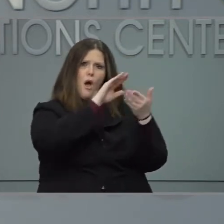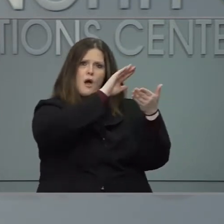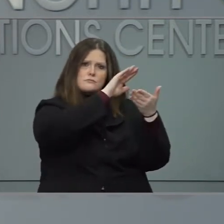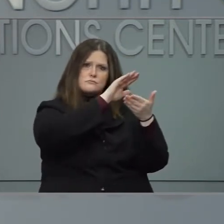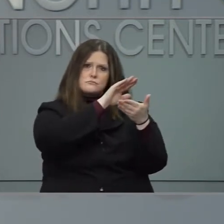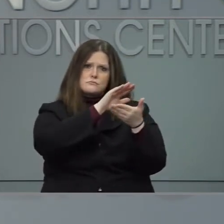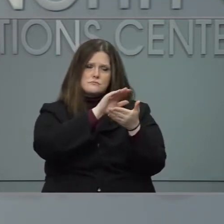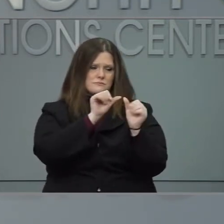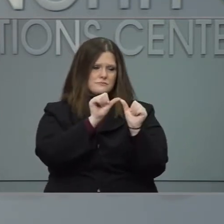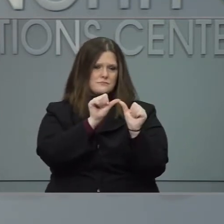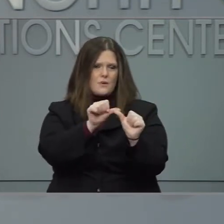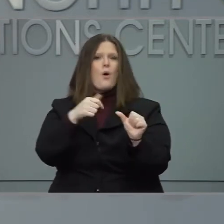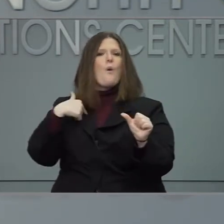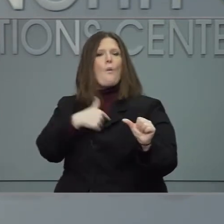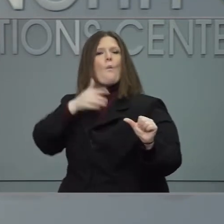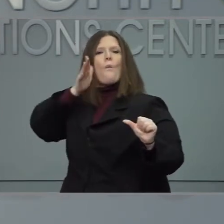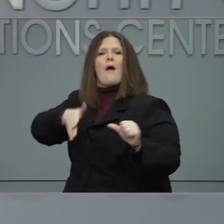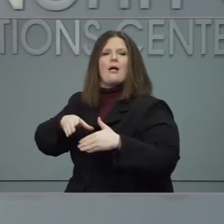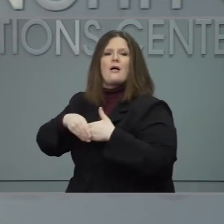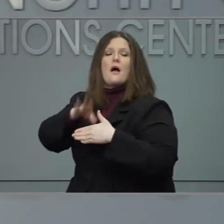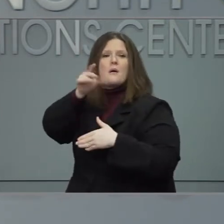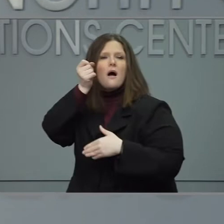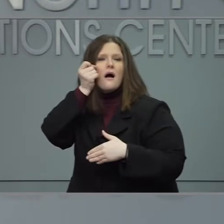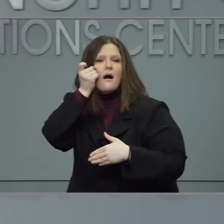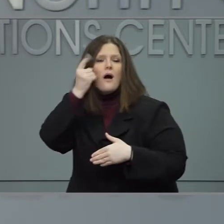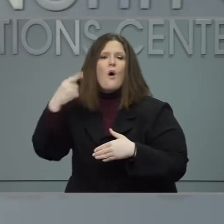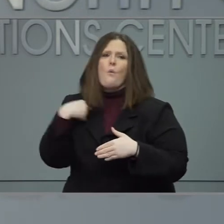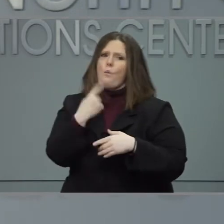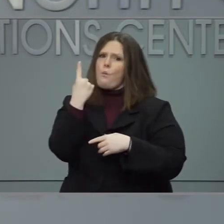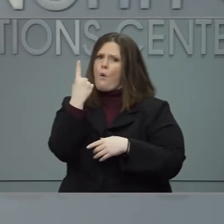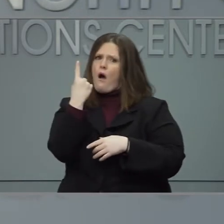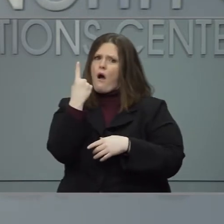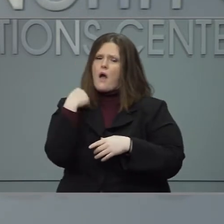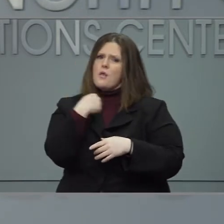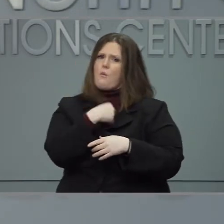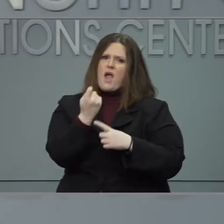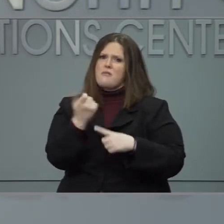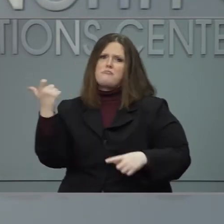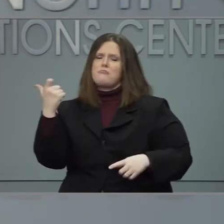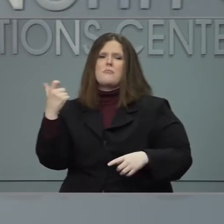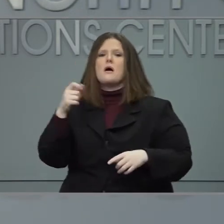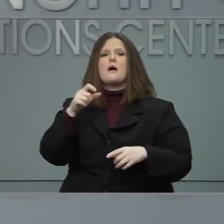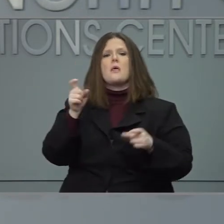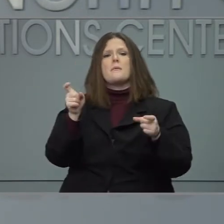relajar la restricción. Y fíjense que nada más estamos dejando una restricción,